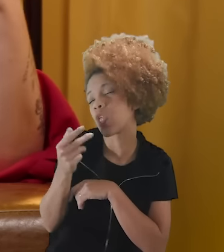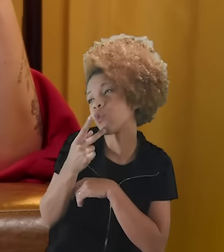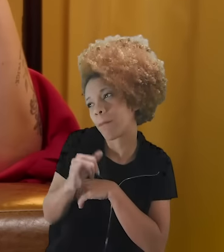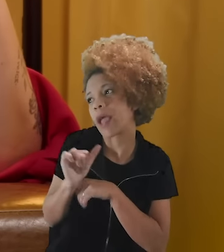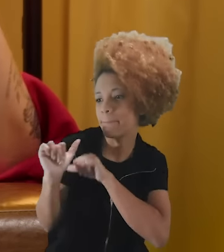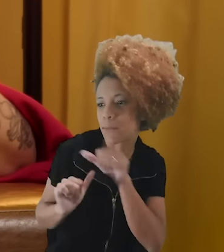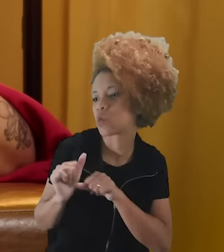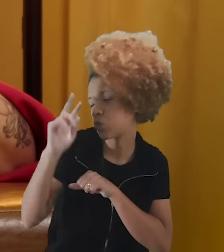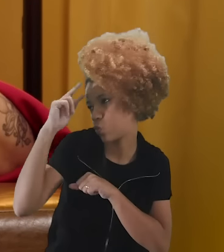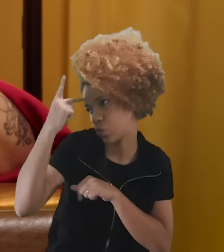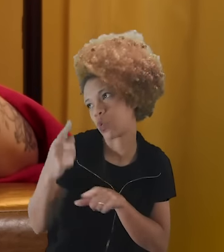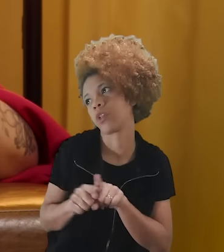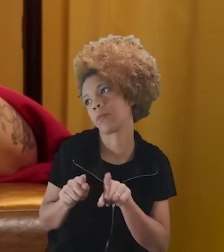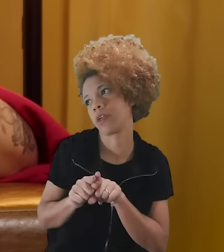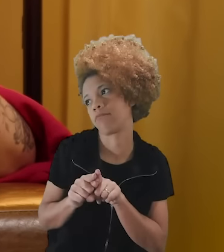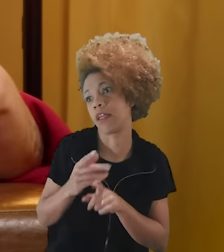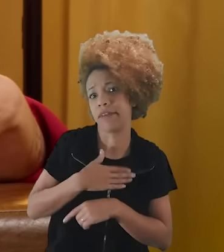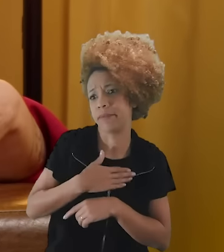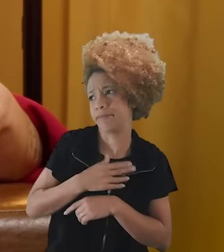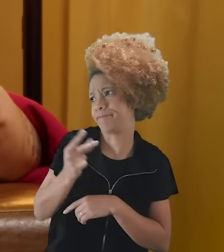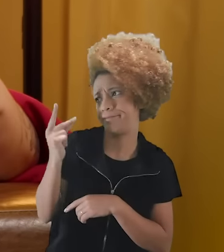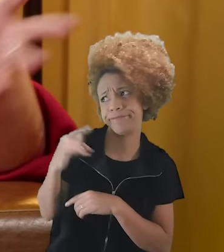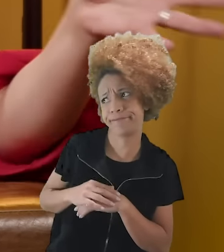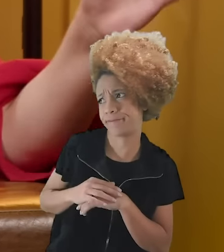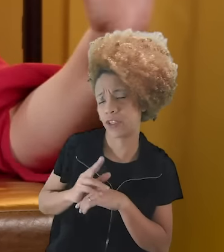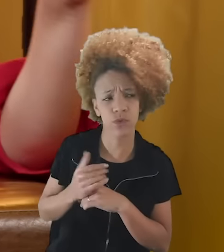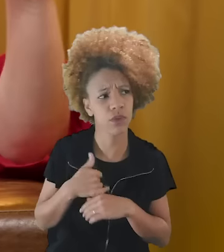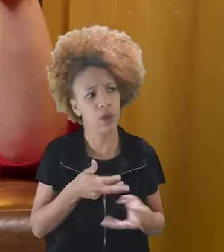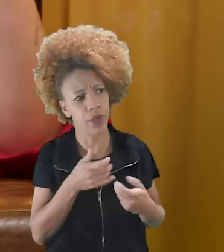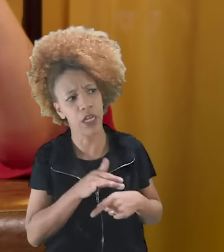Pais também mudou né no decorrer do tempo na minha época meus pais nunca pararam e falaram pô Quero